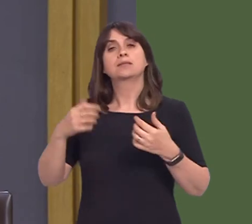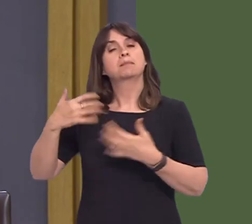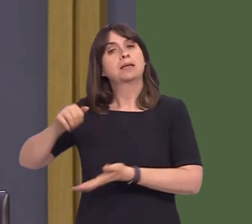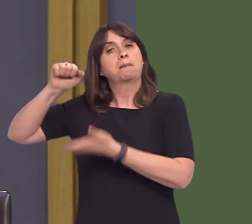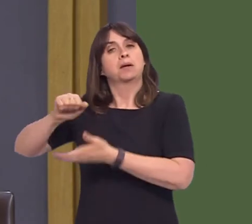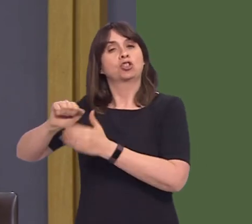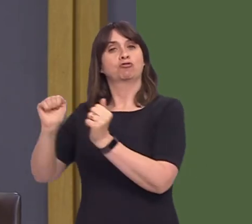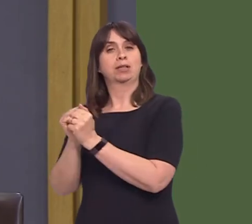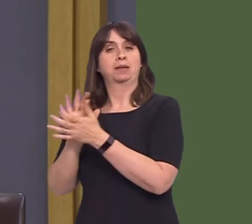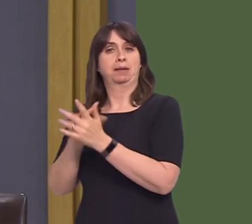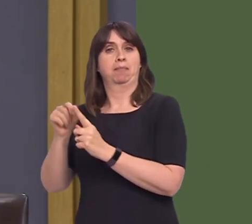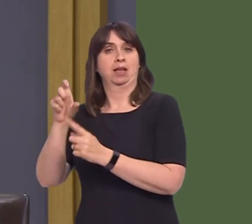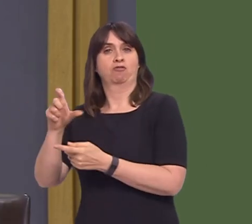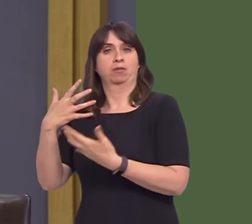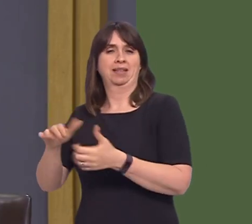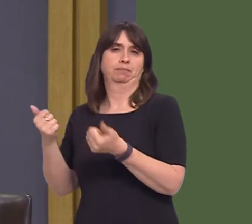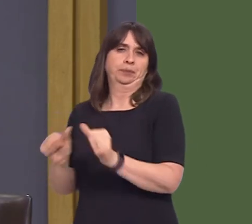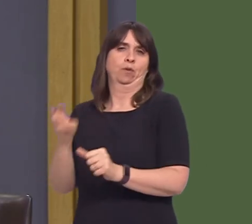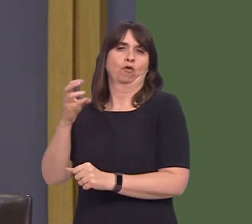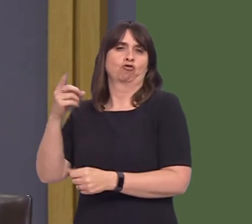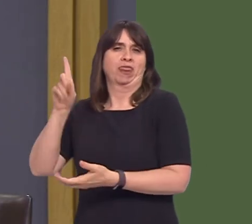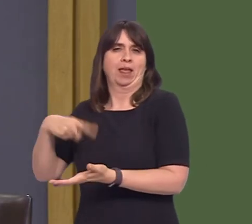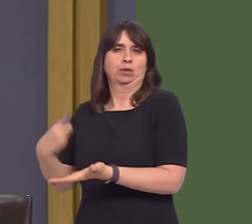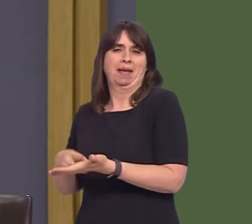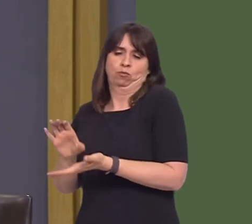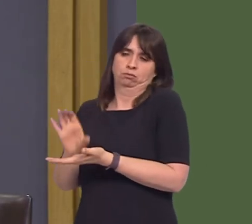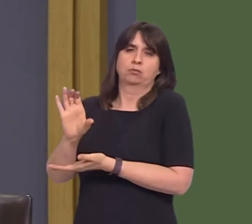bysiau a choetsys pellter hir newydd. Si‚n Gwenllian AM: Yn dilyn y cytundeb cyllideb,